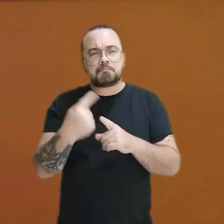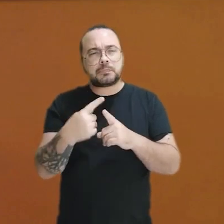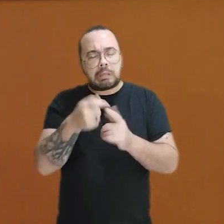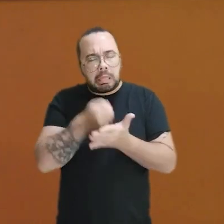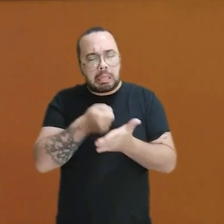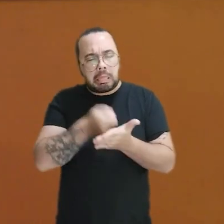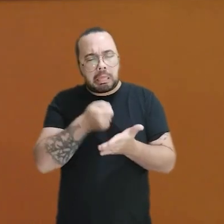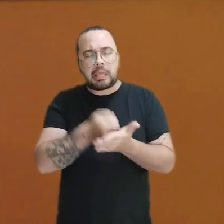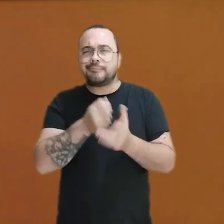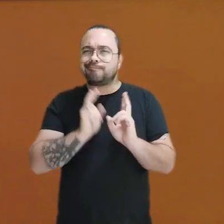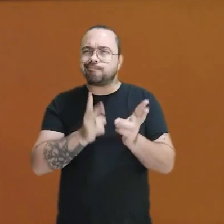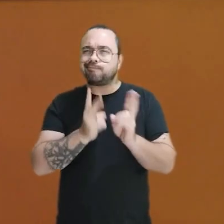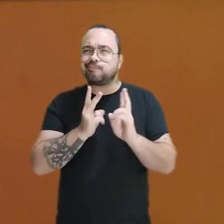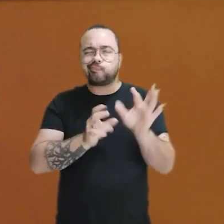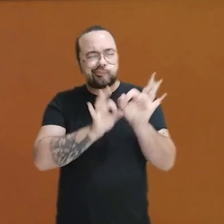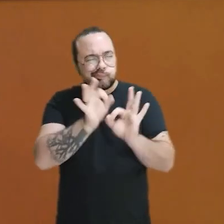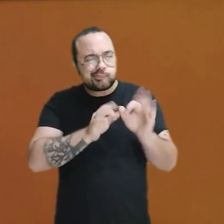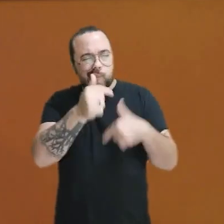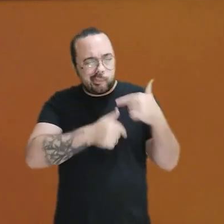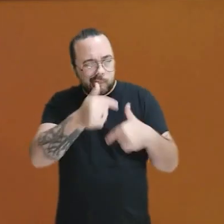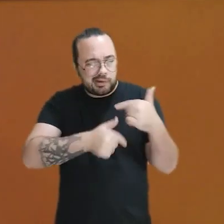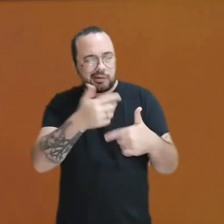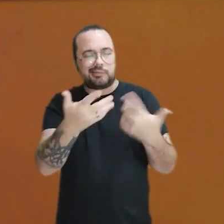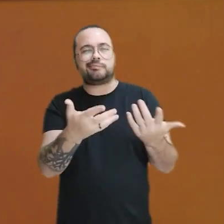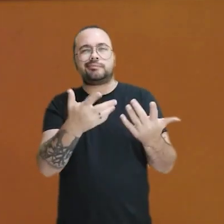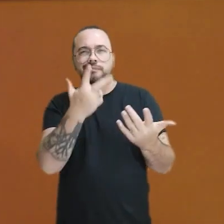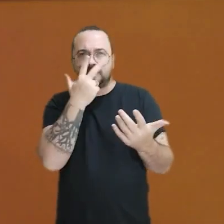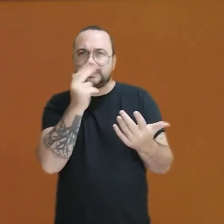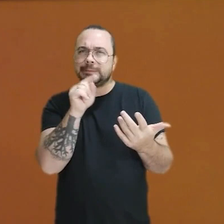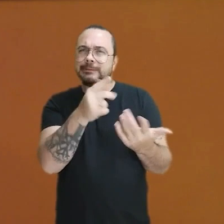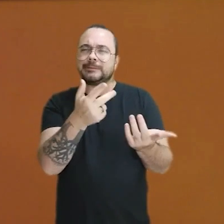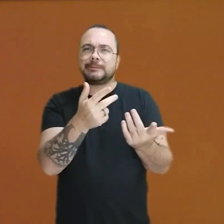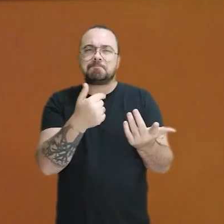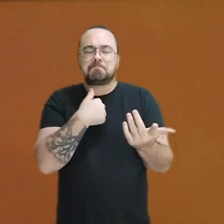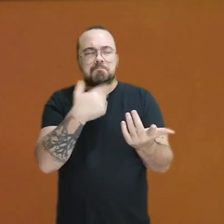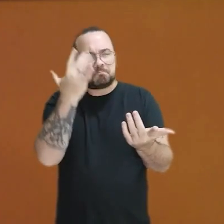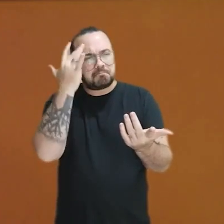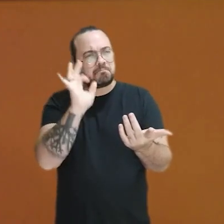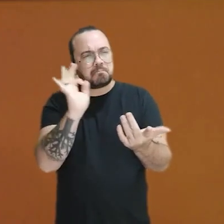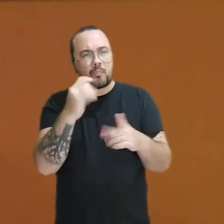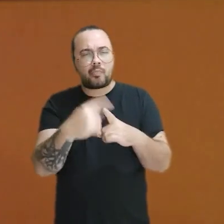assim de... de tá sempre na produtividade e parece que eu não consigo entender por que que a gente que é artista